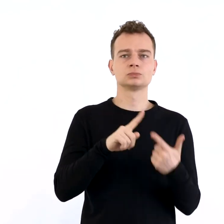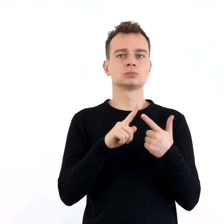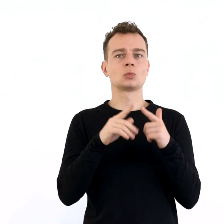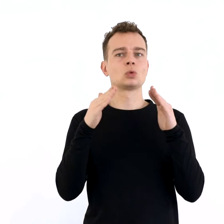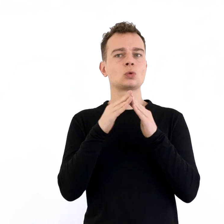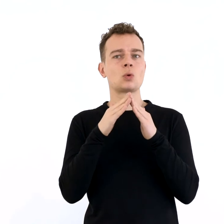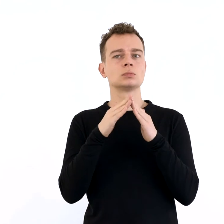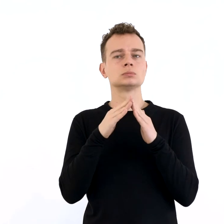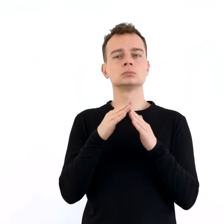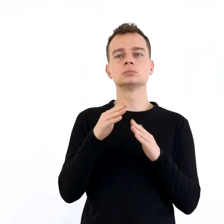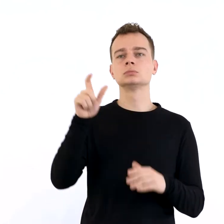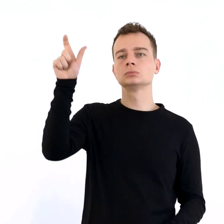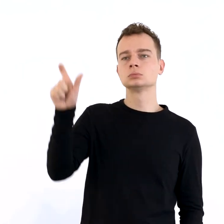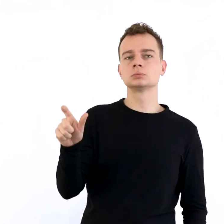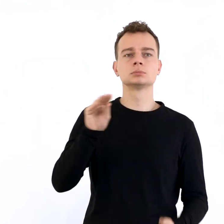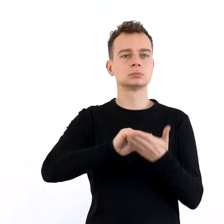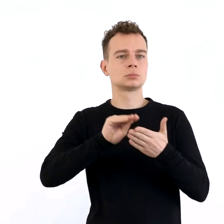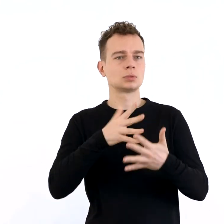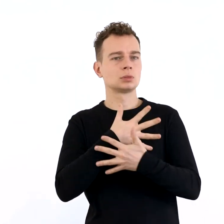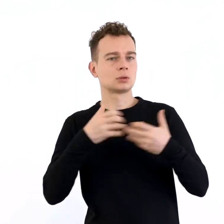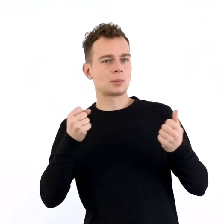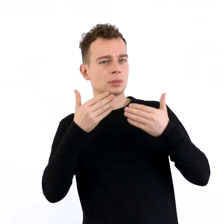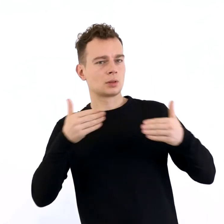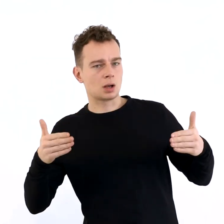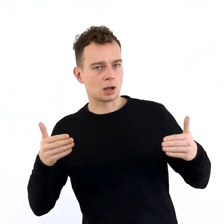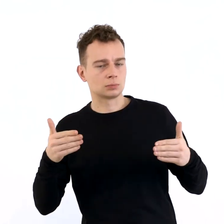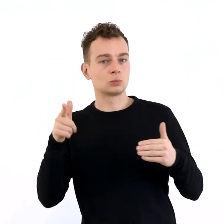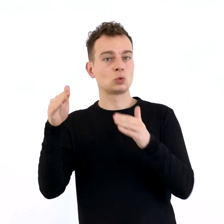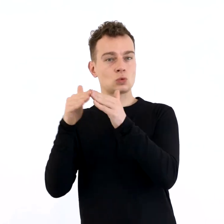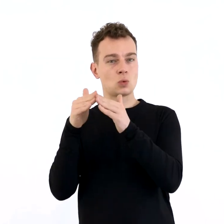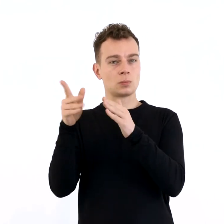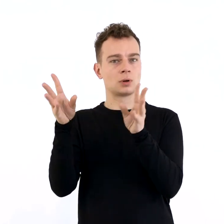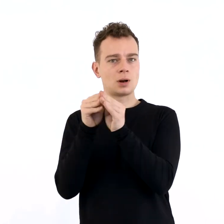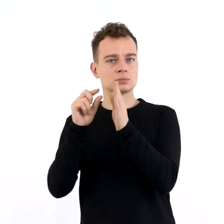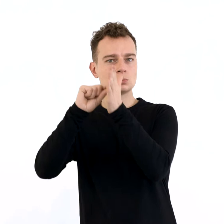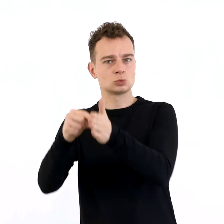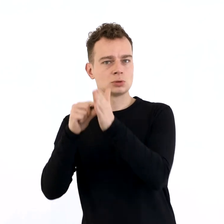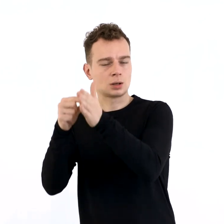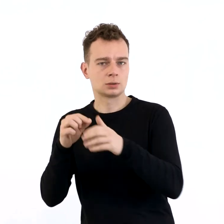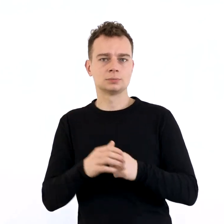Dom Dramaturga z mozaikami,